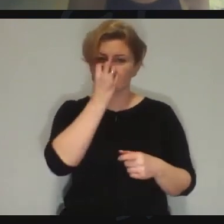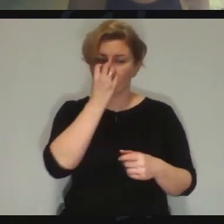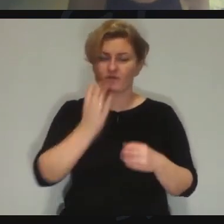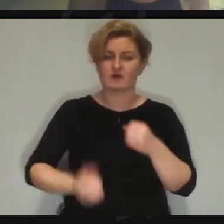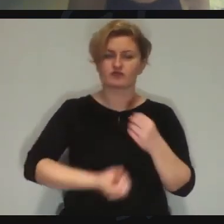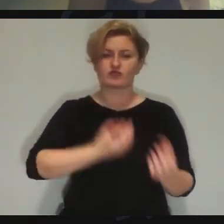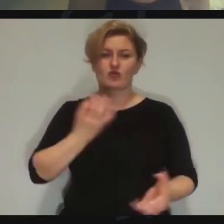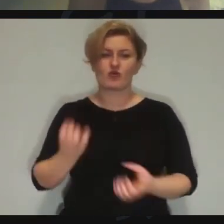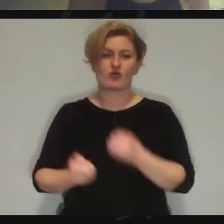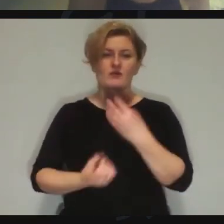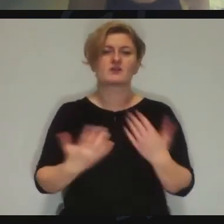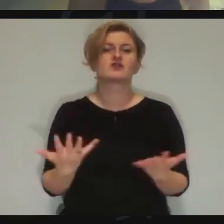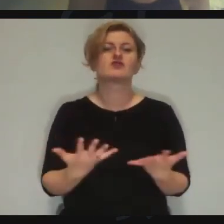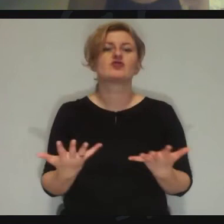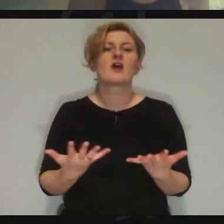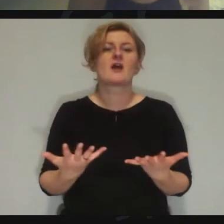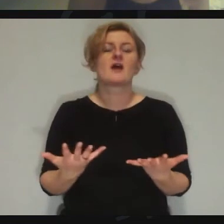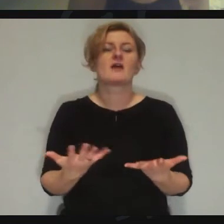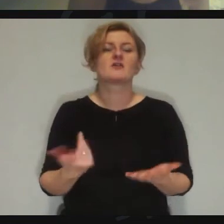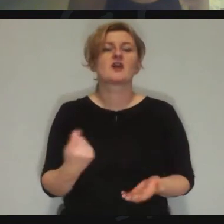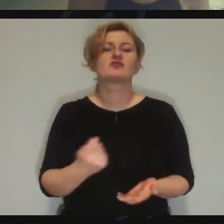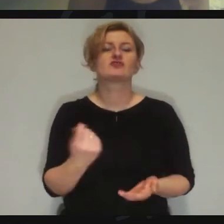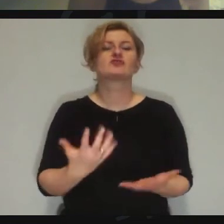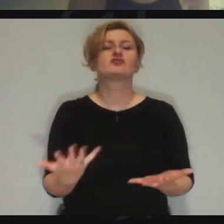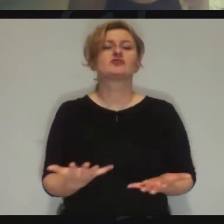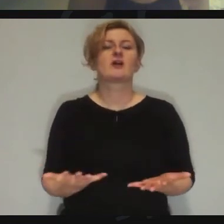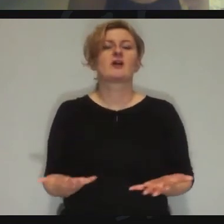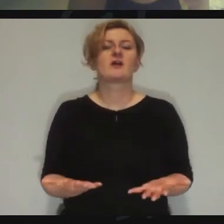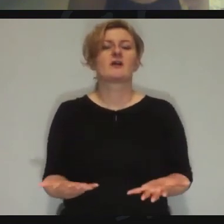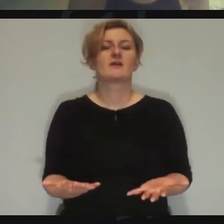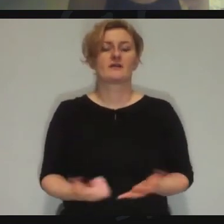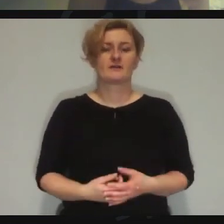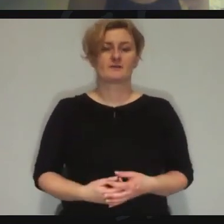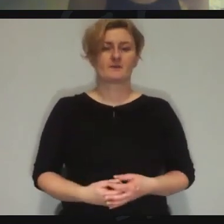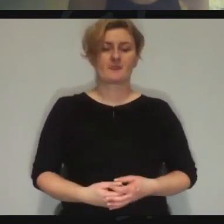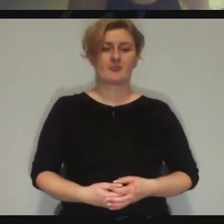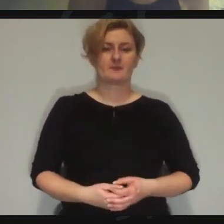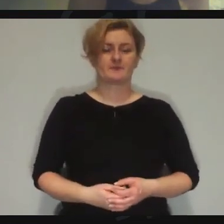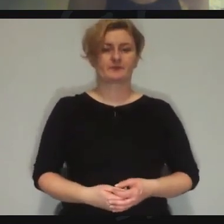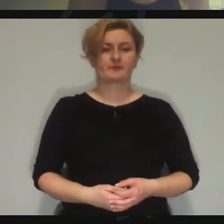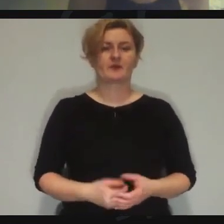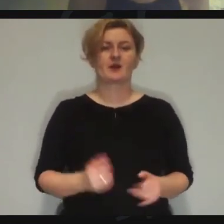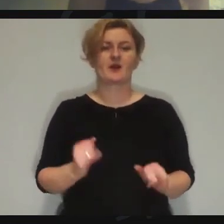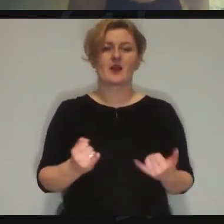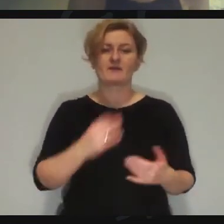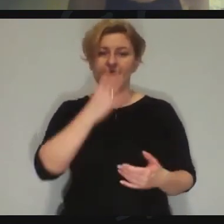Gdzie jeździcie? Jak to wygląda?